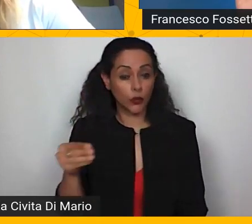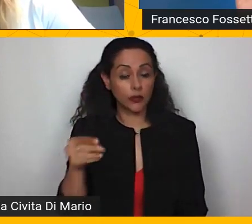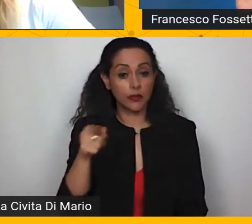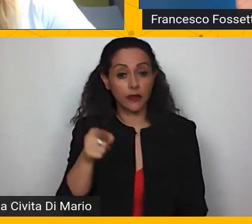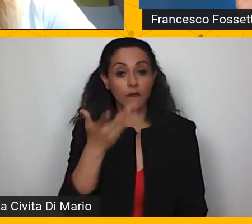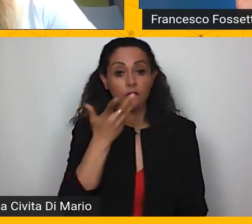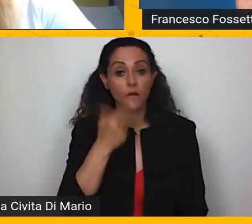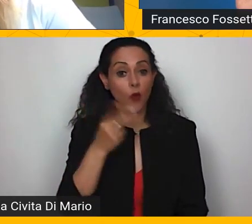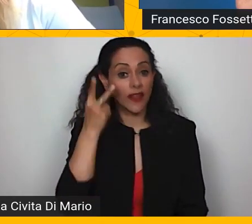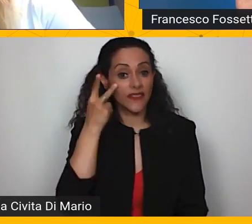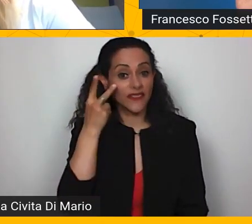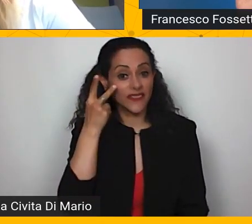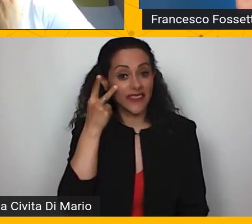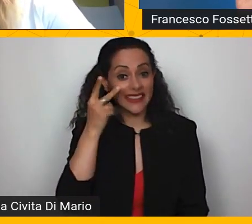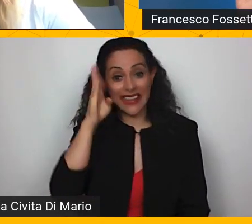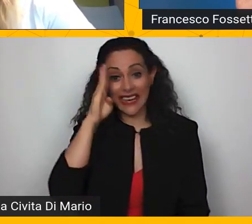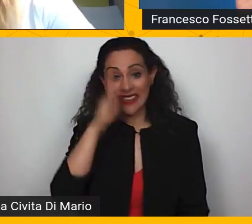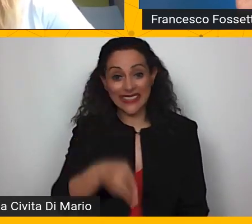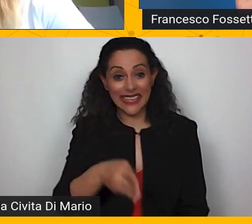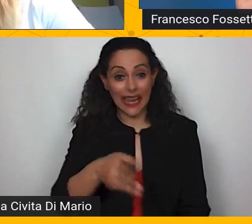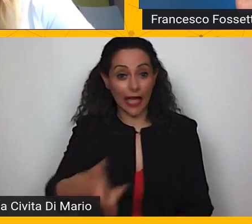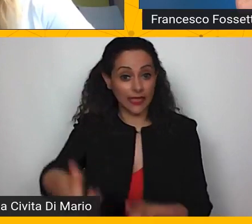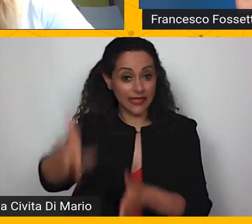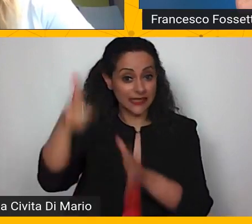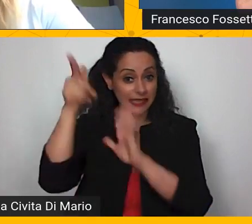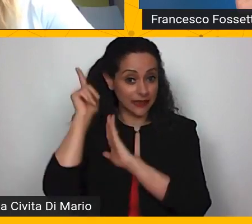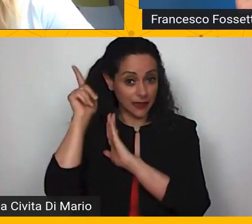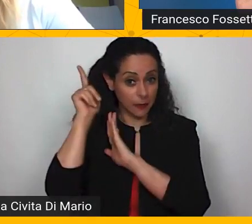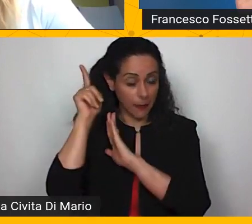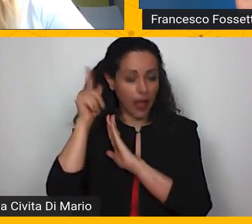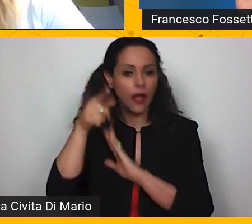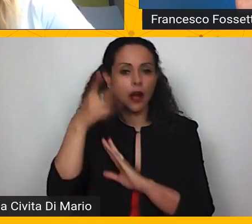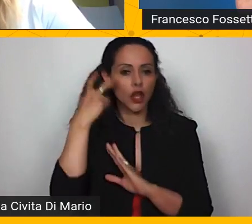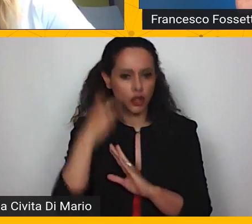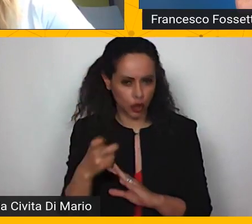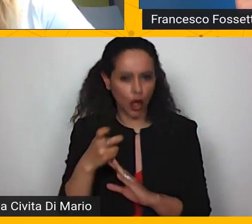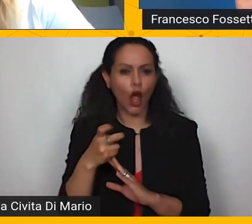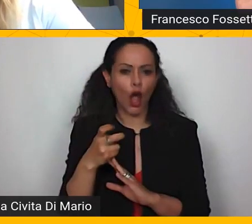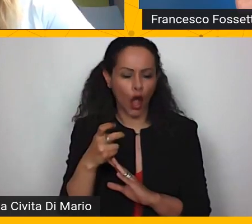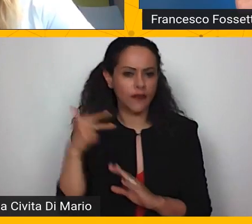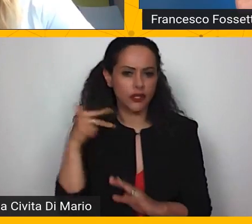rivedere la la diretta di